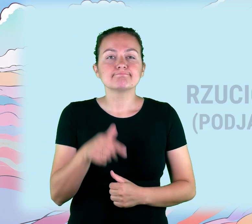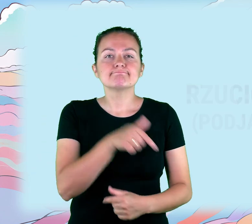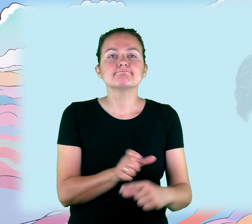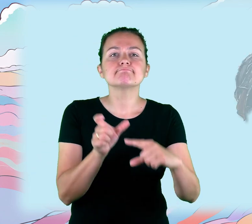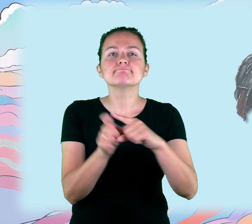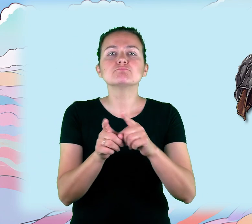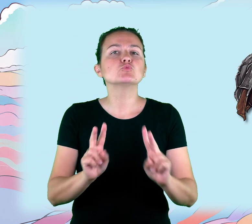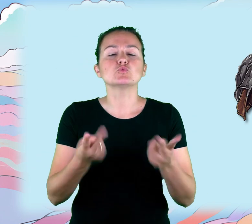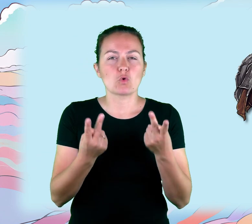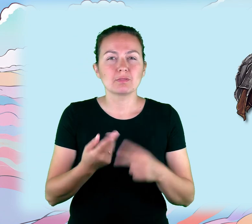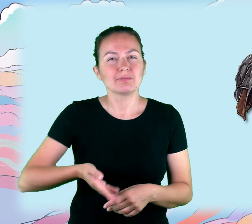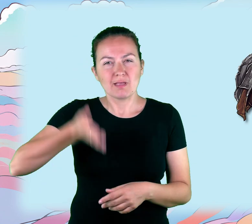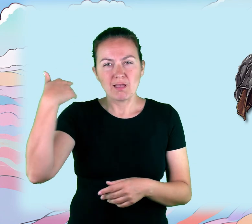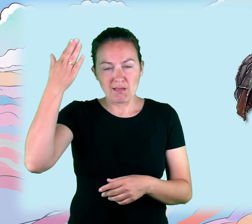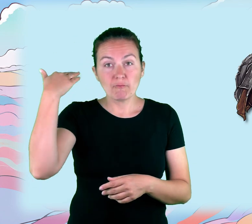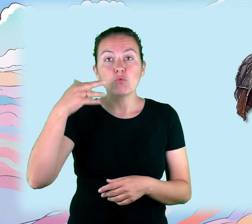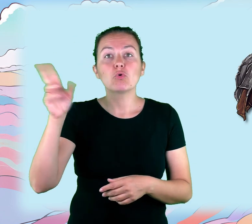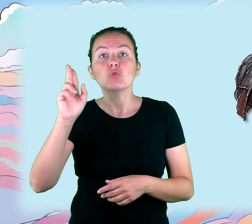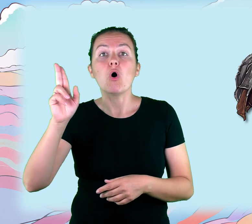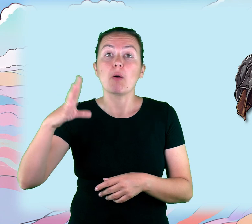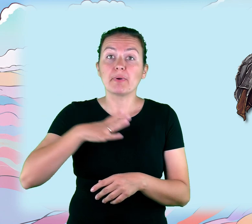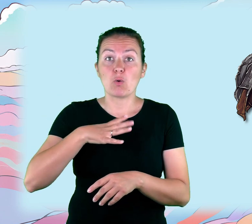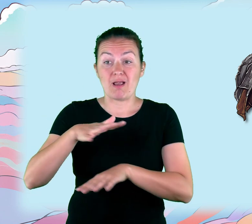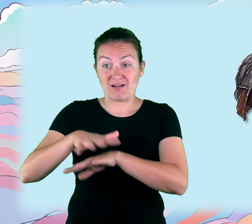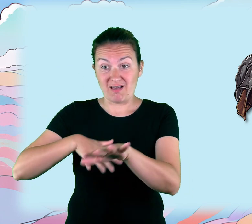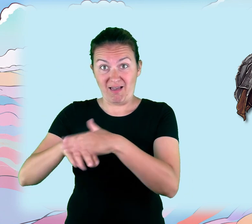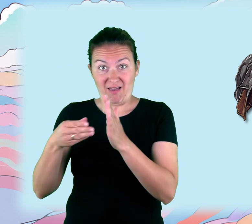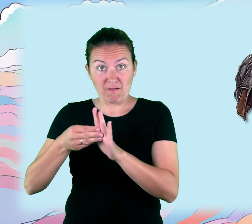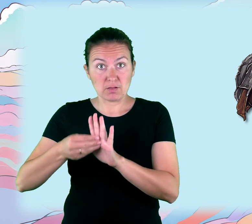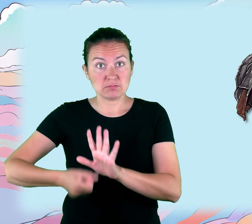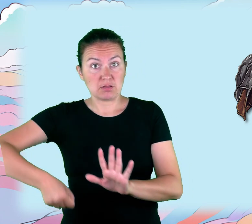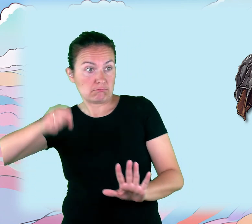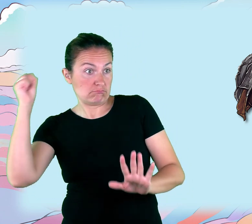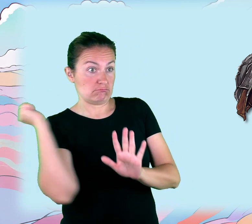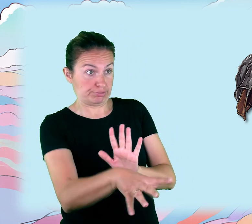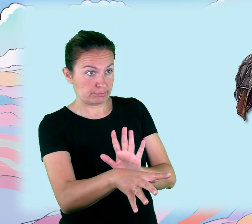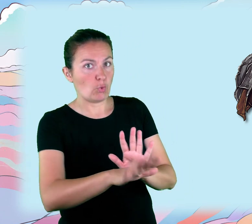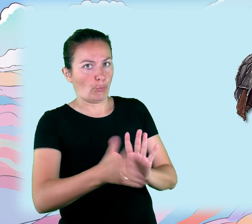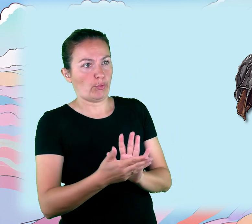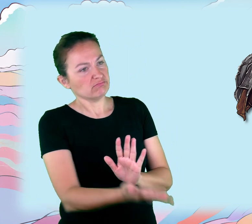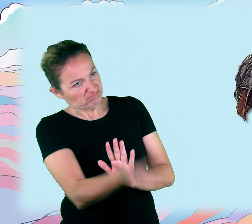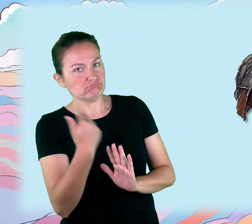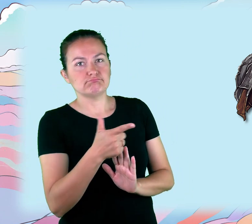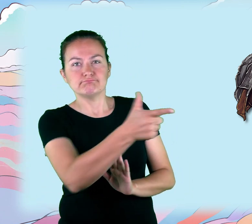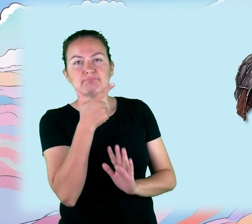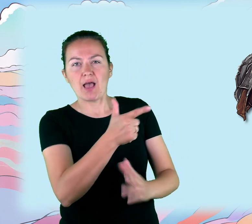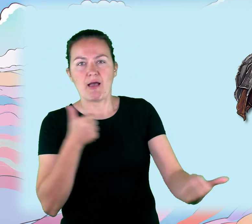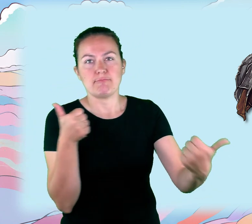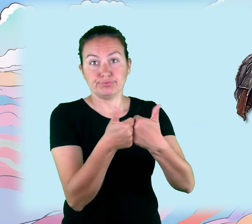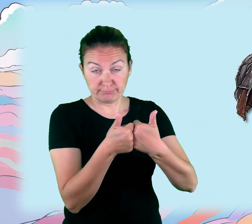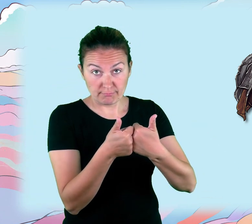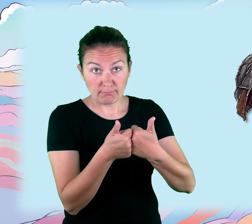Pochodzenie: W dawnych czasach, kiedy jedna osoba rzuciła drugiej rękawicę, oznaczało to, że chce z nią walczyć w pojedynku.